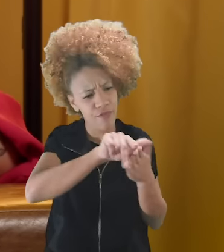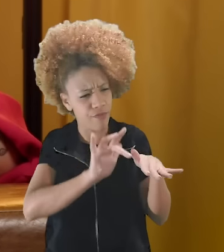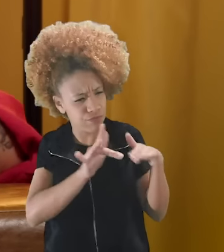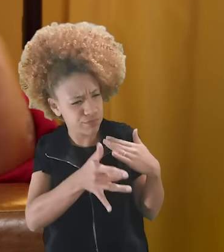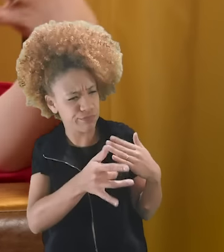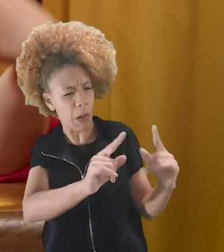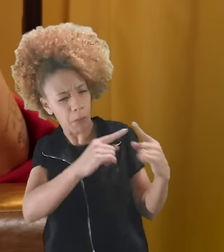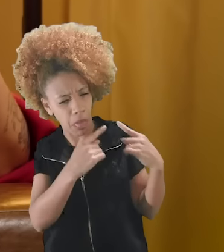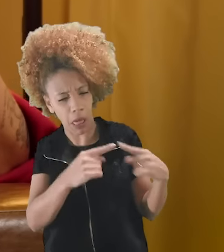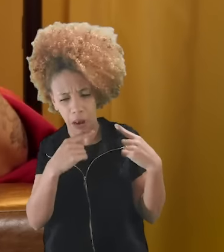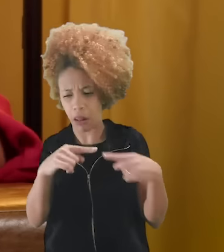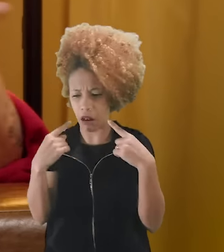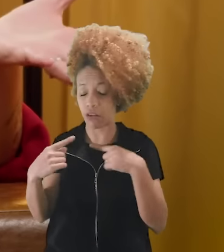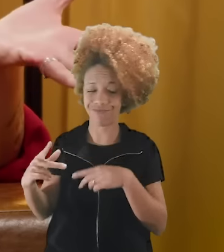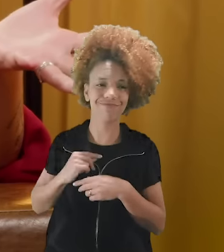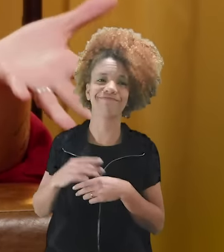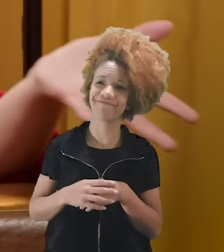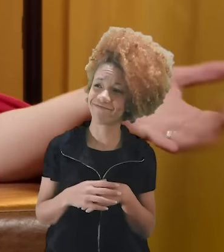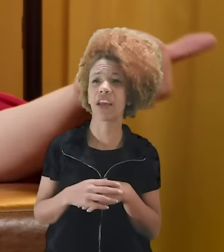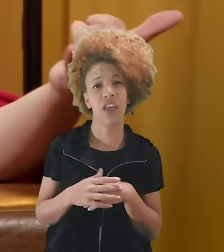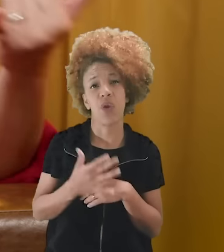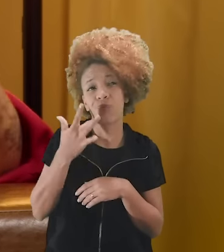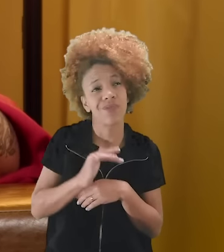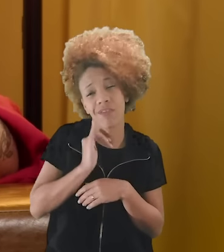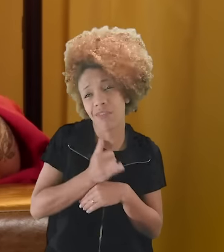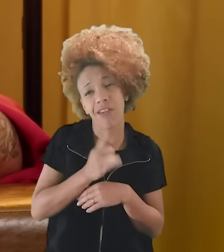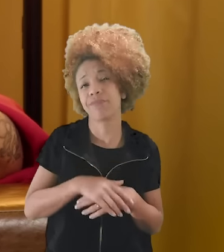rate essa onda de rate a gente fala pronto sou mesmo uma pessoa que não sabe narrar sou mesmo